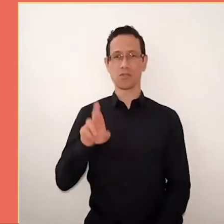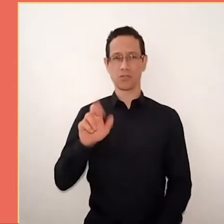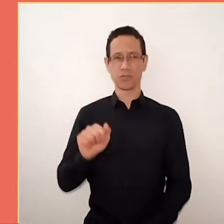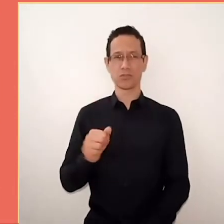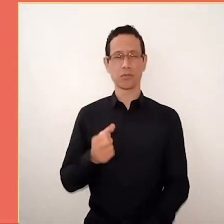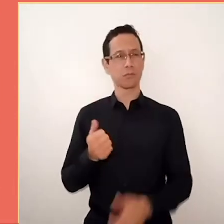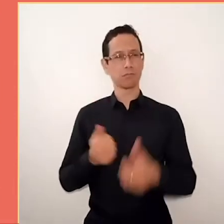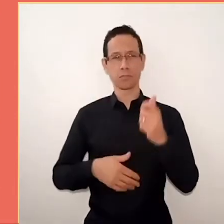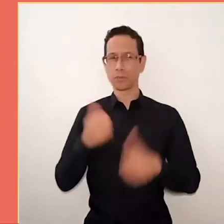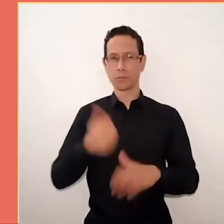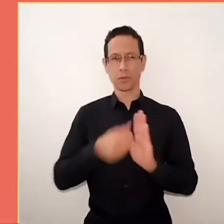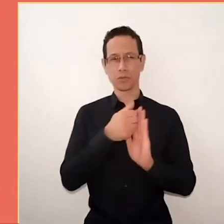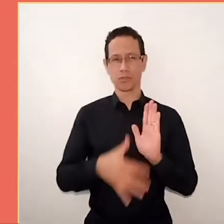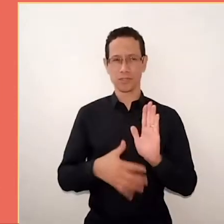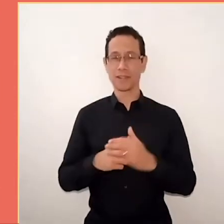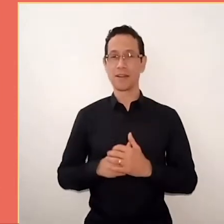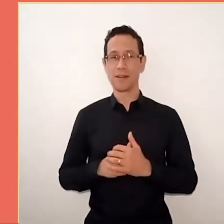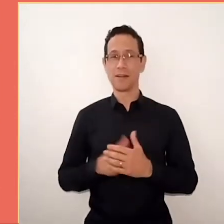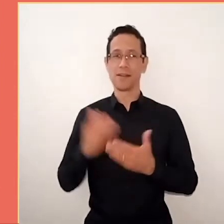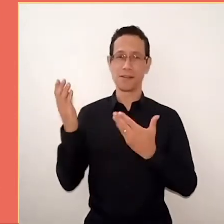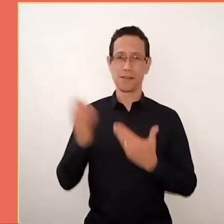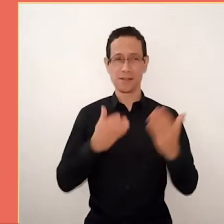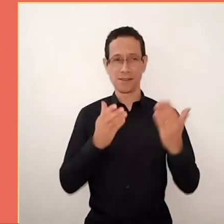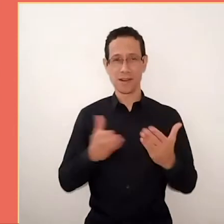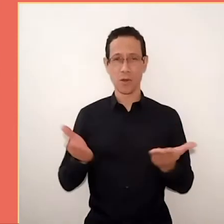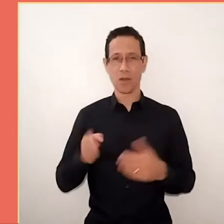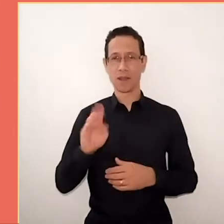Chamo agora Marina Colasanti,